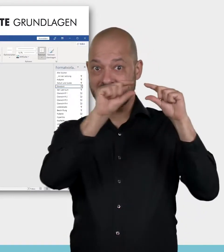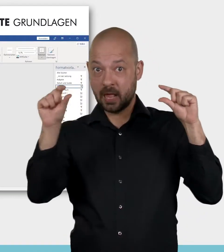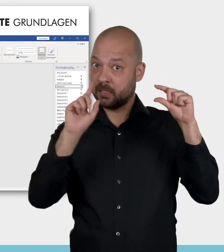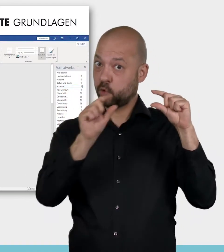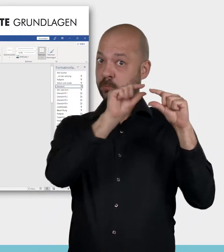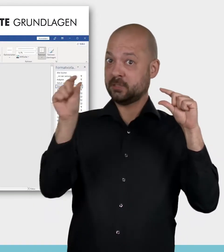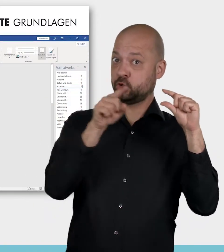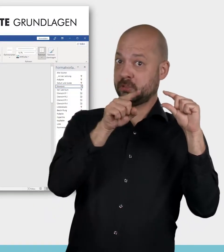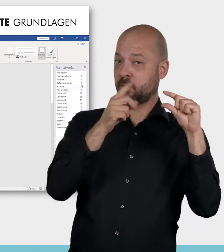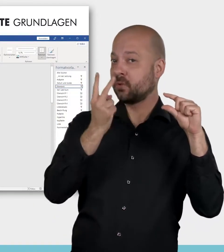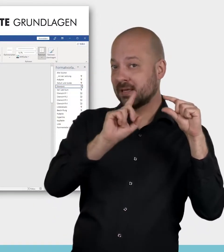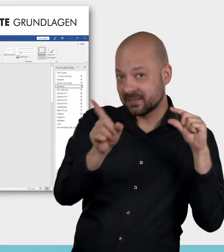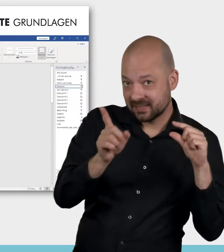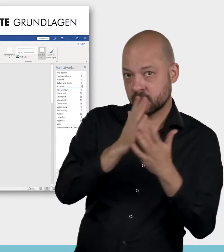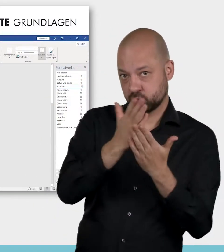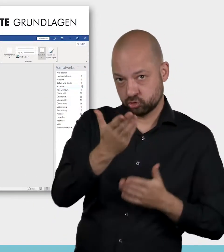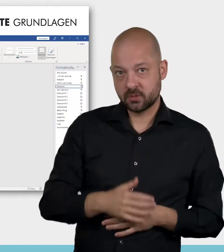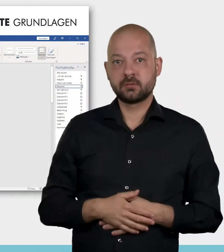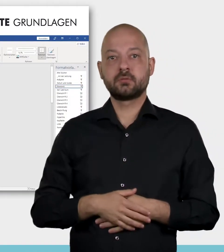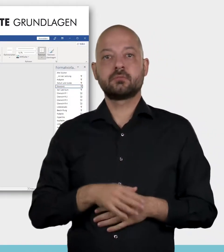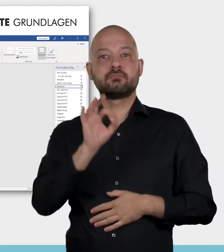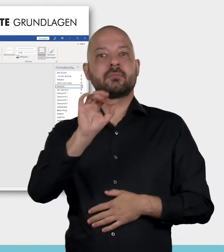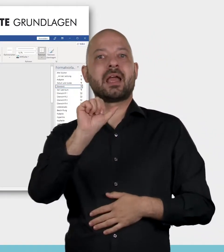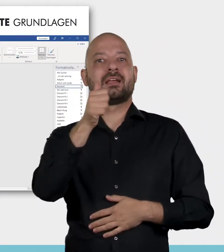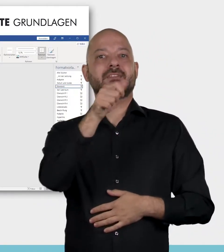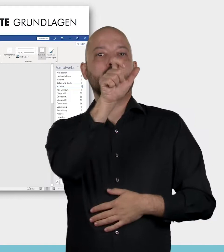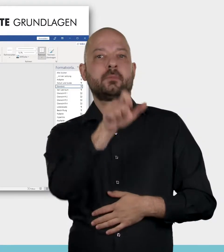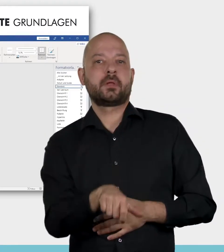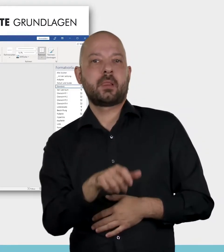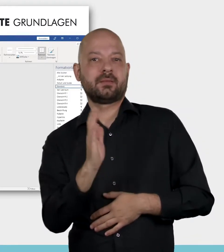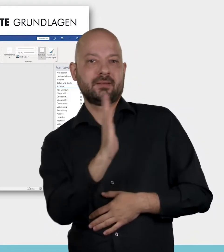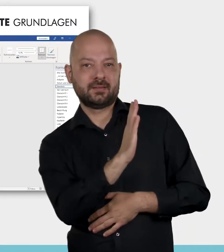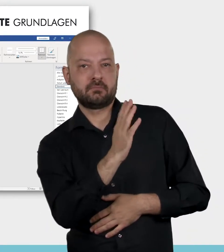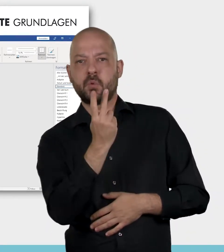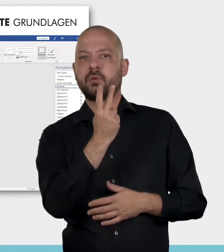Ebenso, wenn Ihre Tabelle eine „Erste Spalte“ links oder eine „Ergebnisspalte“ enthält.